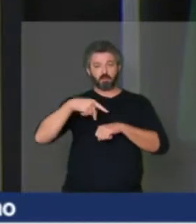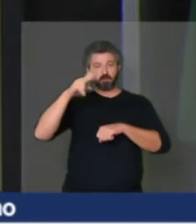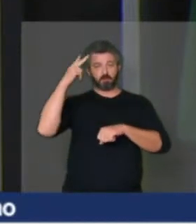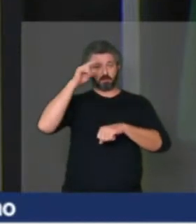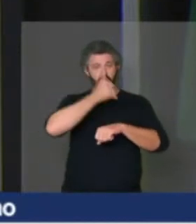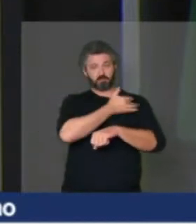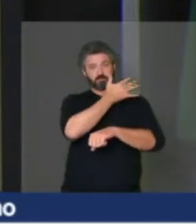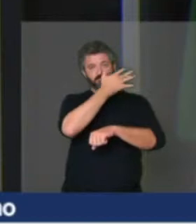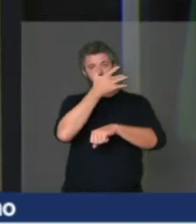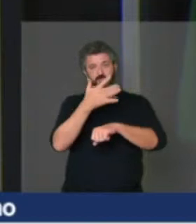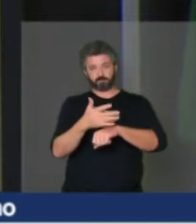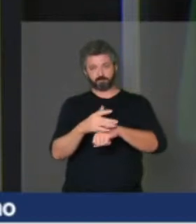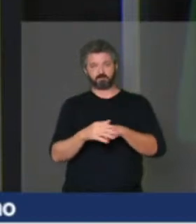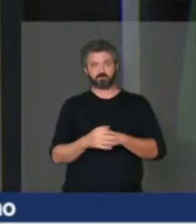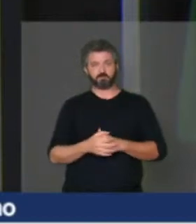PAÍS NA HISTÓRIA DOS JOGOS,